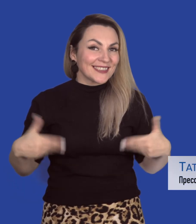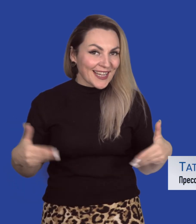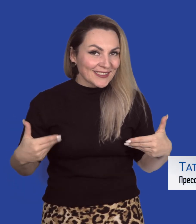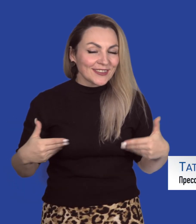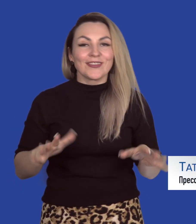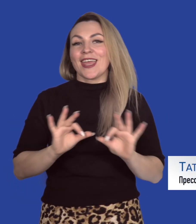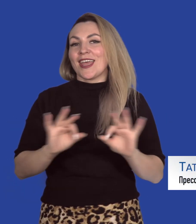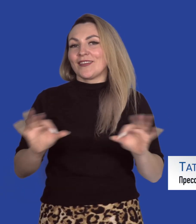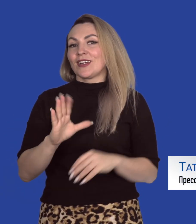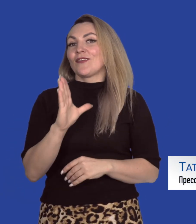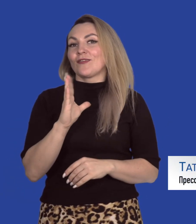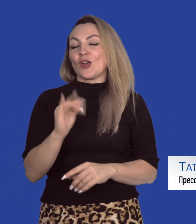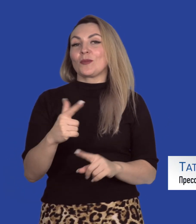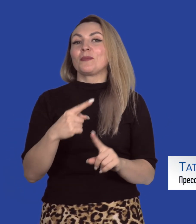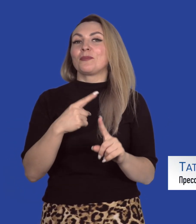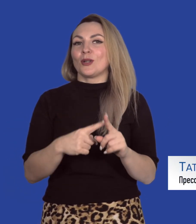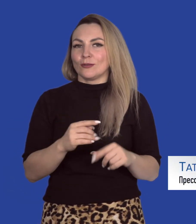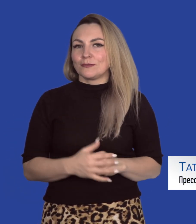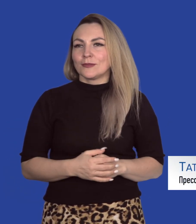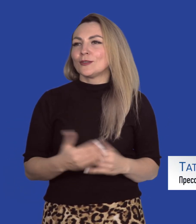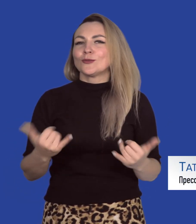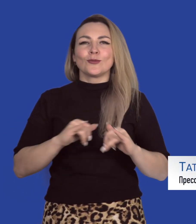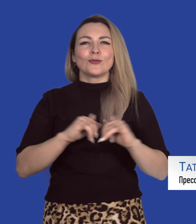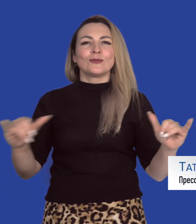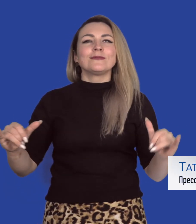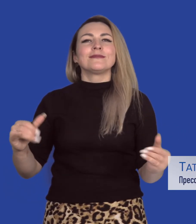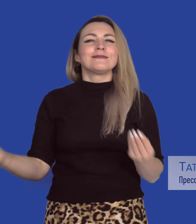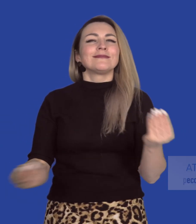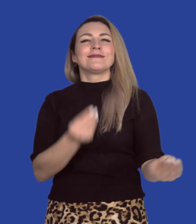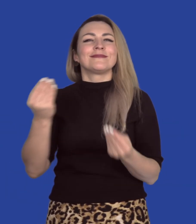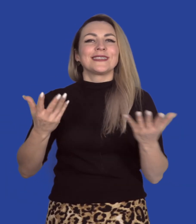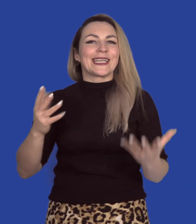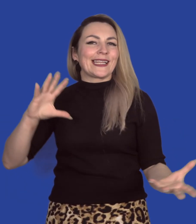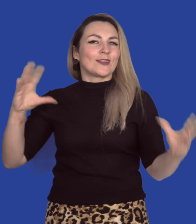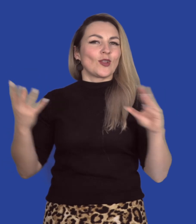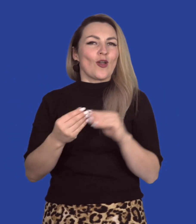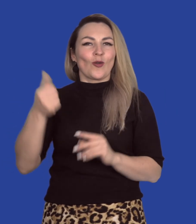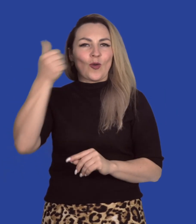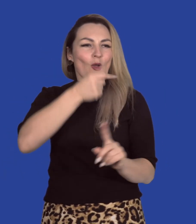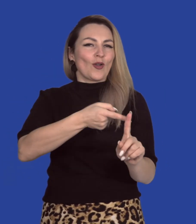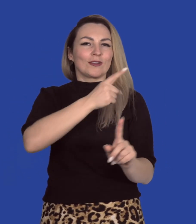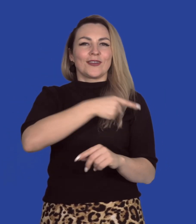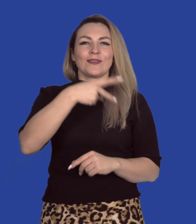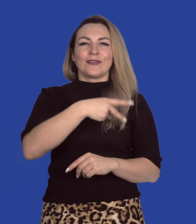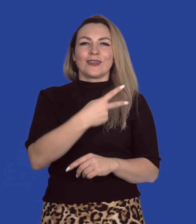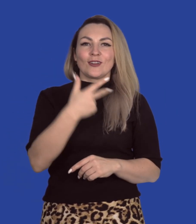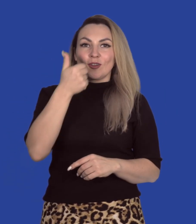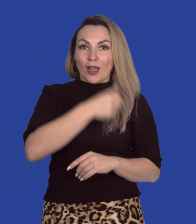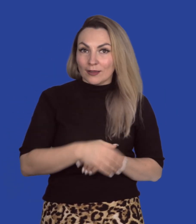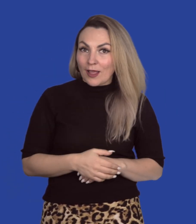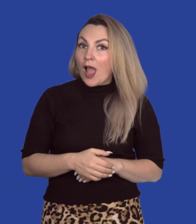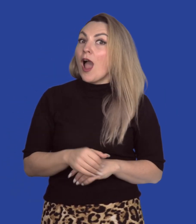Здравствуйте, в эфире ВОГ Плюс. Сейчас многие из вас выкладывают итоги 2023 года,